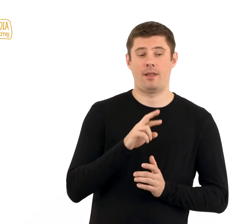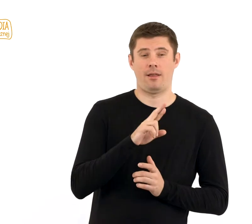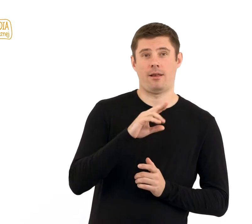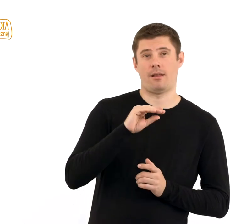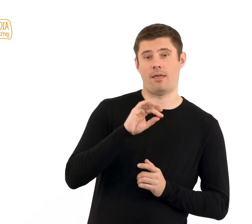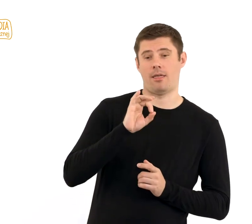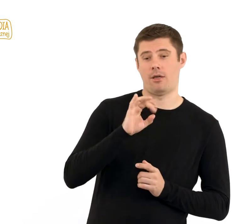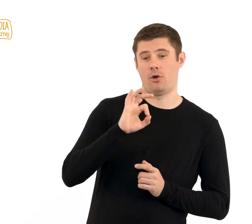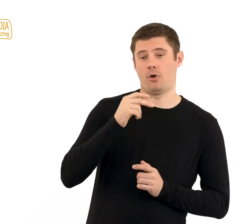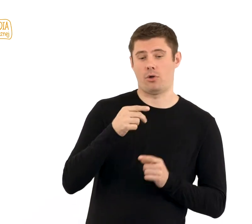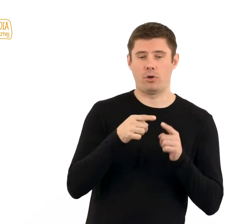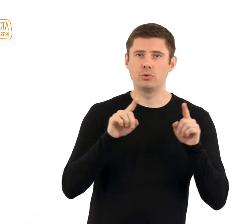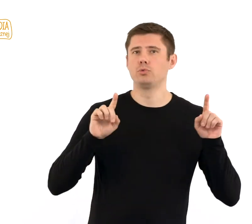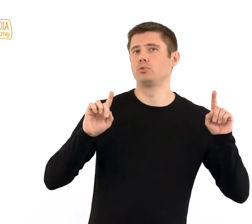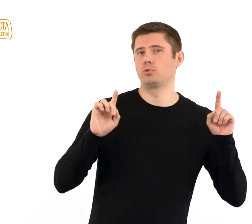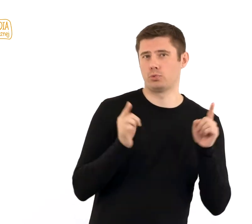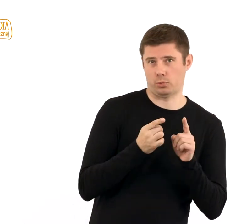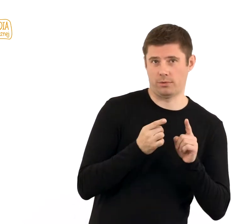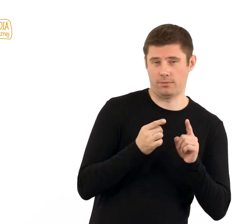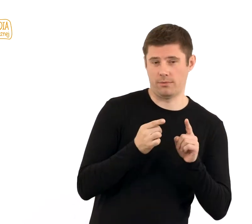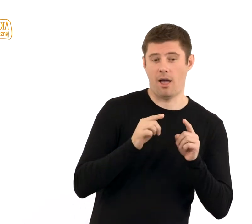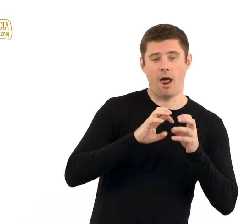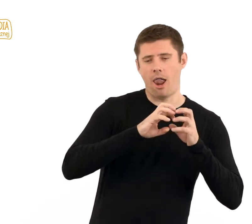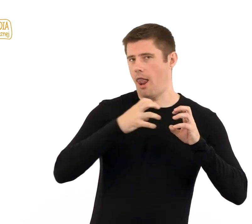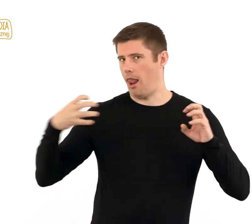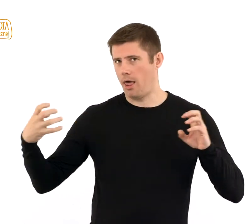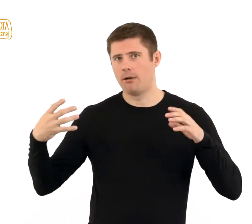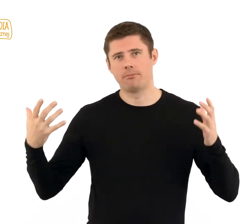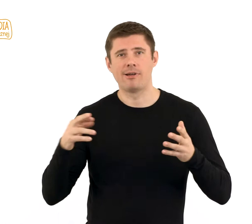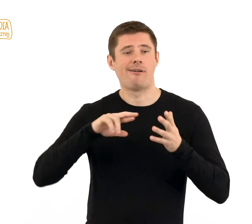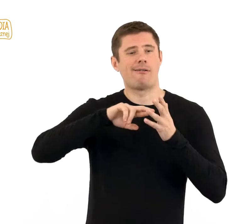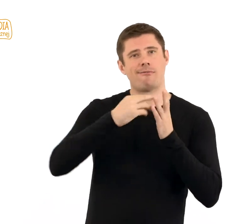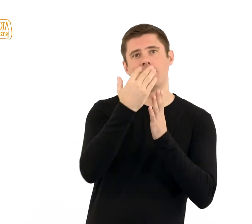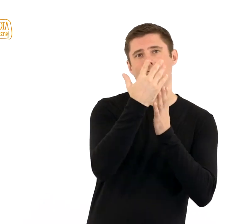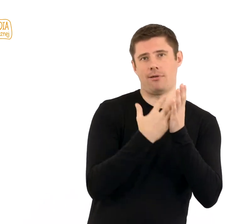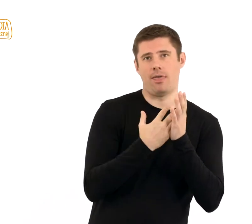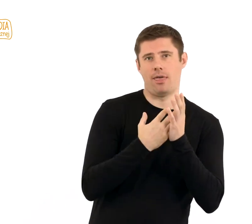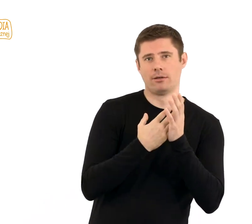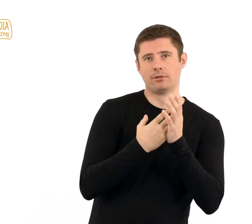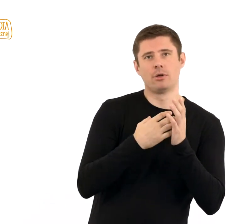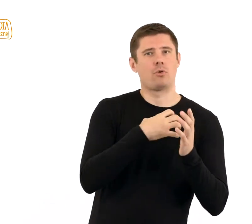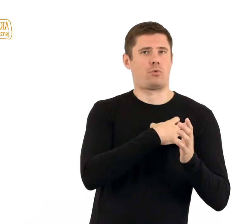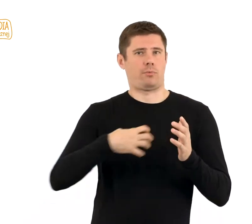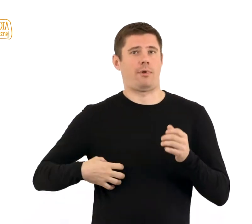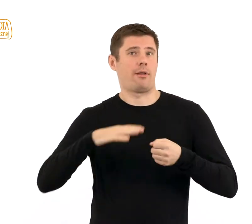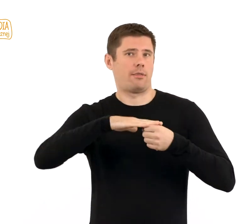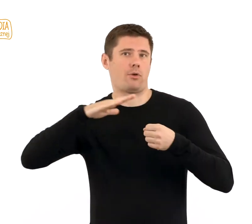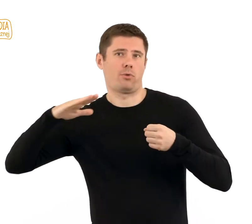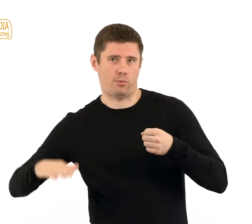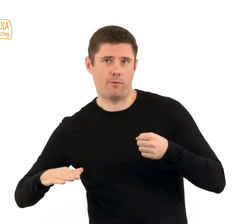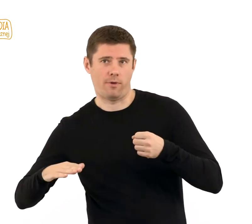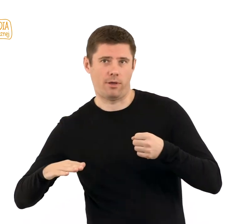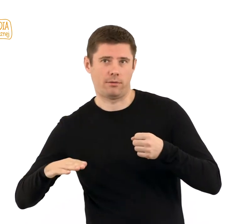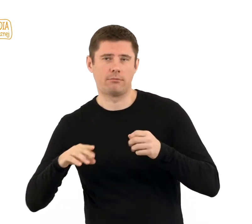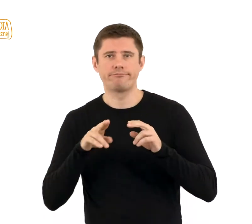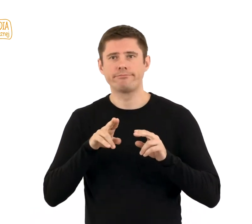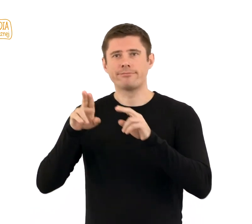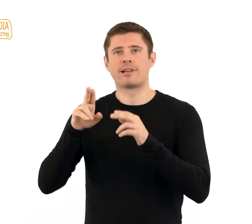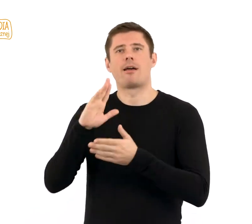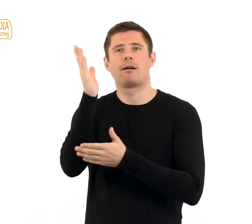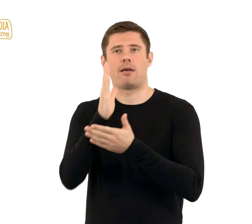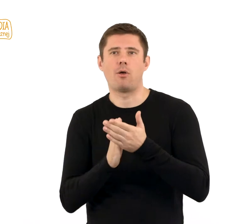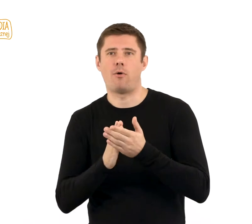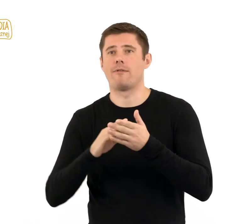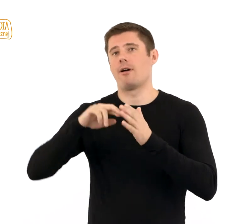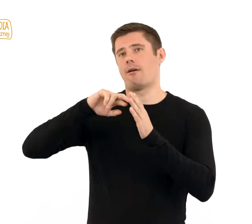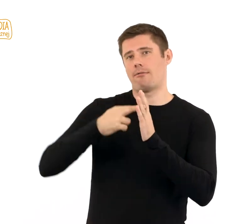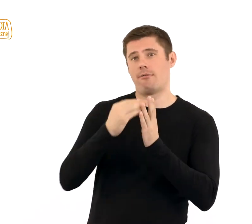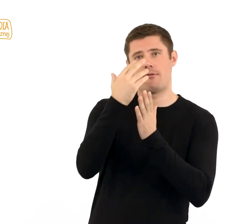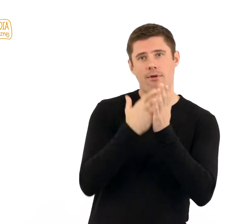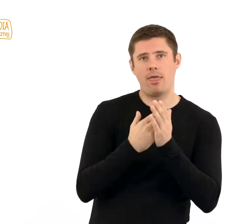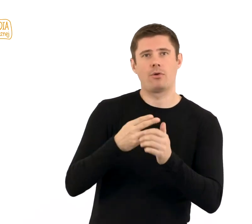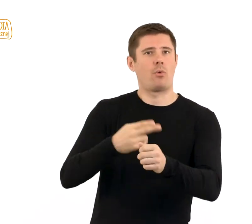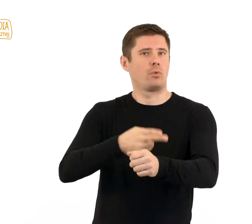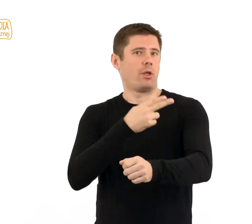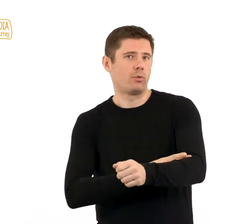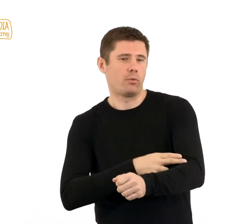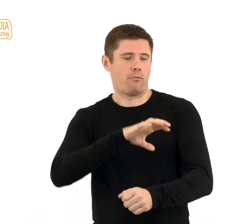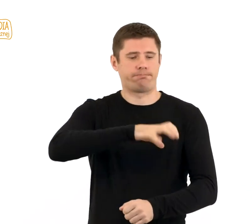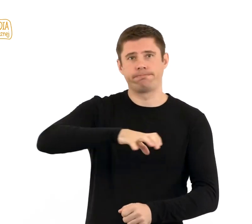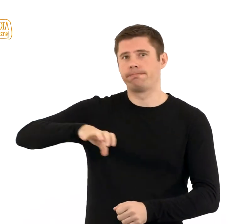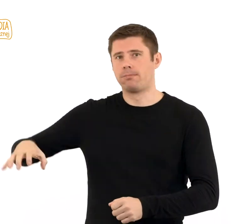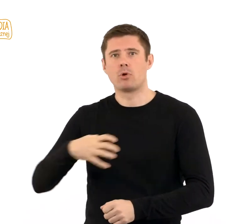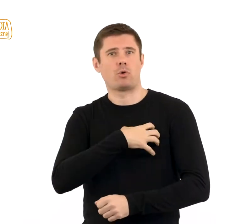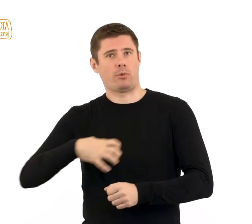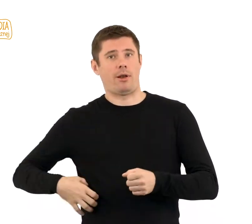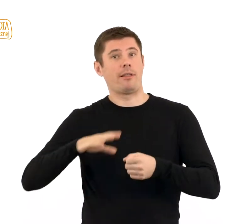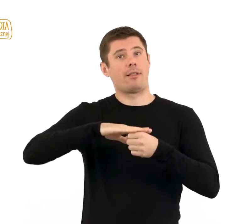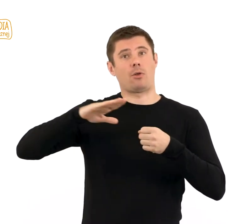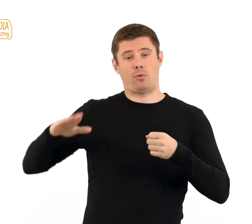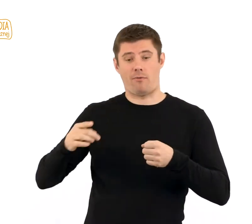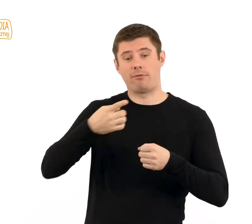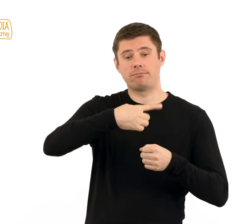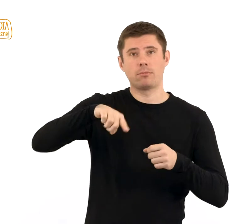Akronim od nazwy: Rejestr Gospodarki Narodowej – Krajowy Rejestr Urzędowy Podmiotów Gospodarki Narodowej,